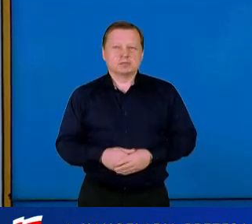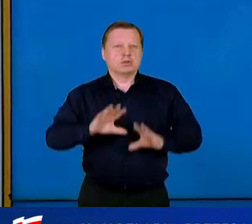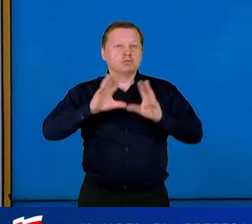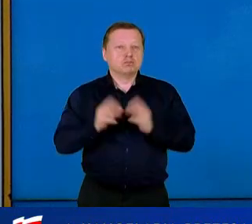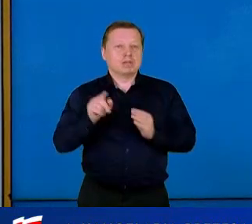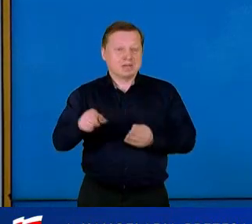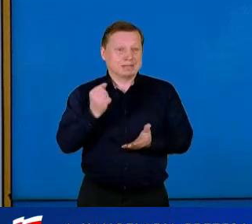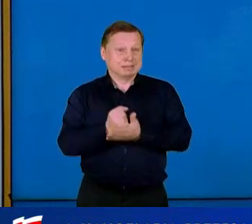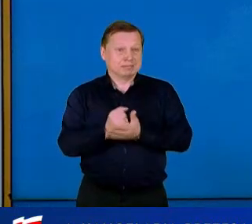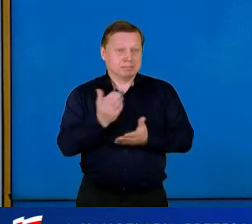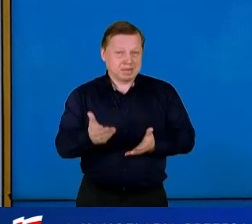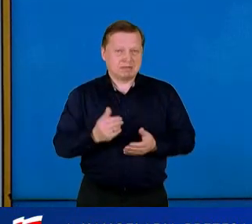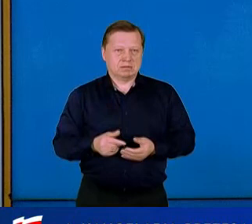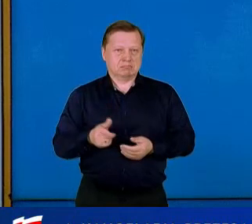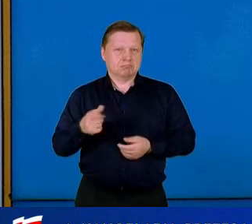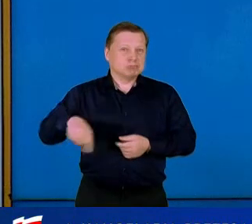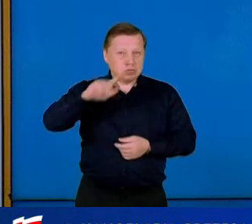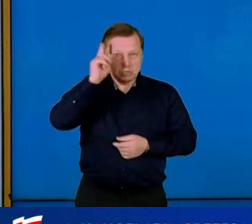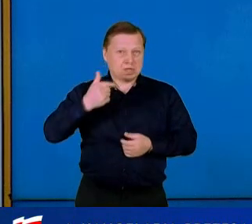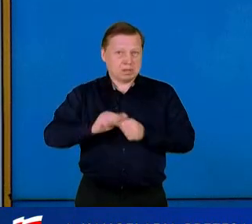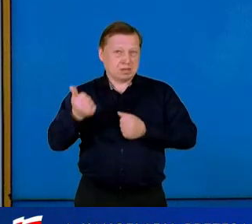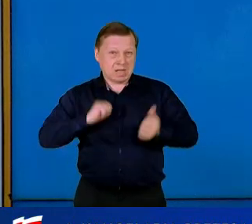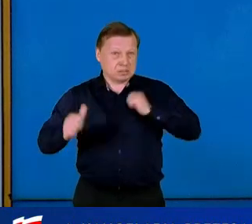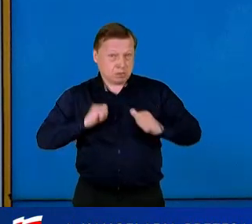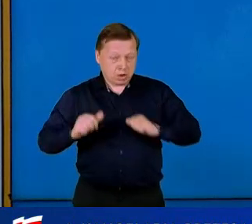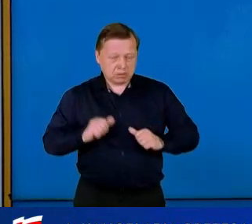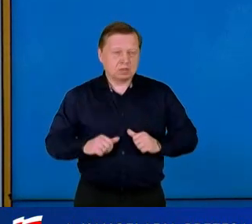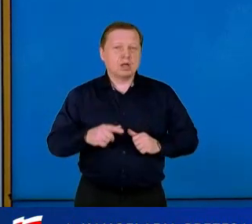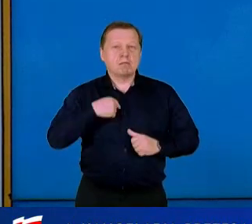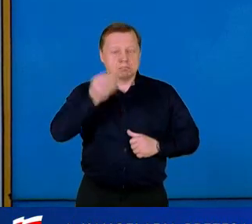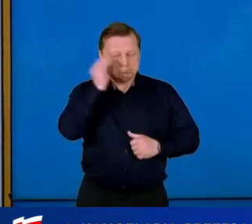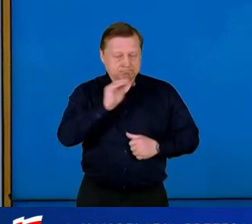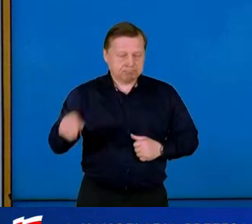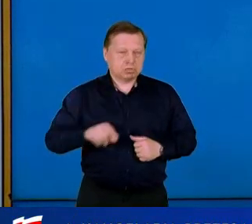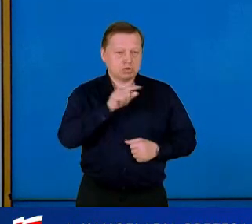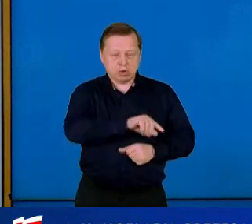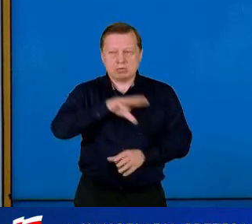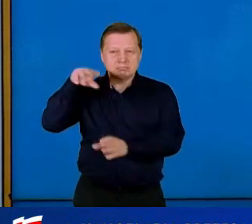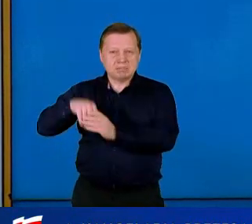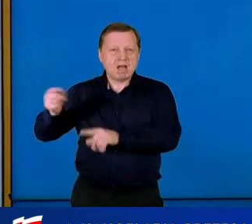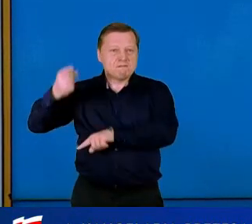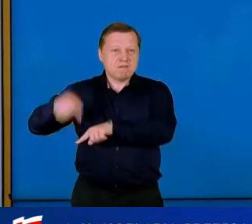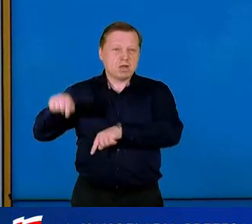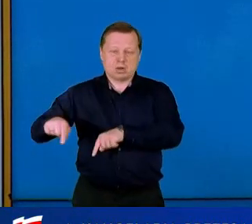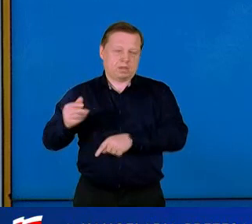które niepokoją wielu ludzi nie są objęte tym wyrokiem, trzeba to bardzo, bardzo wyraźnie powiedzieć.